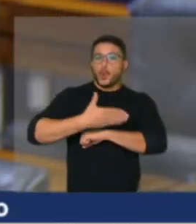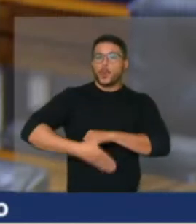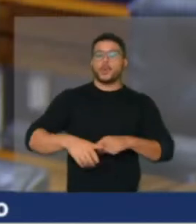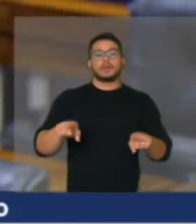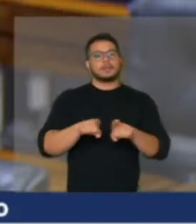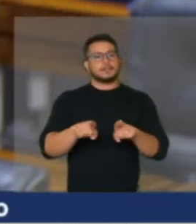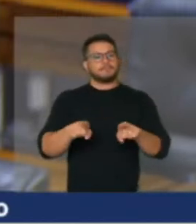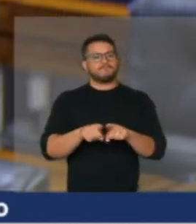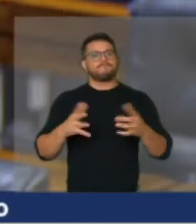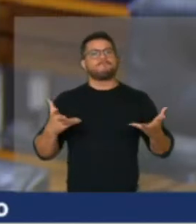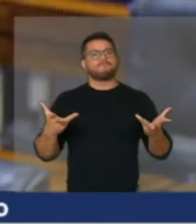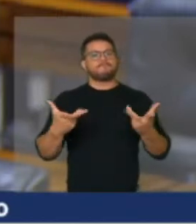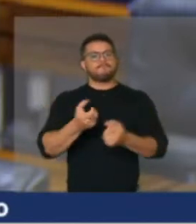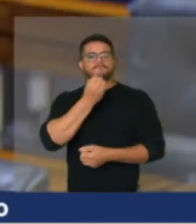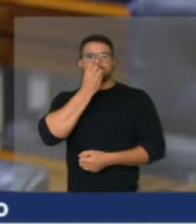AEROPORTOS NUMA CRISE DESSA...